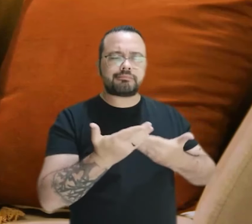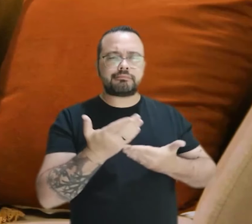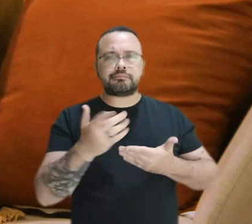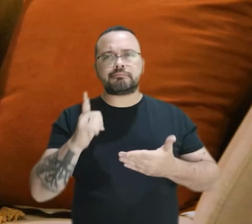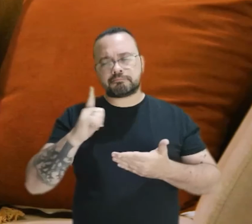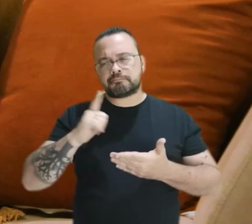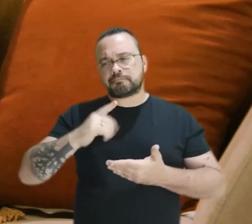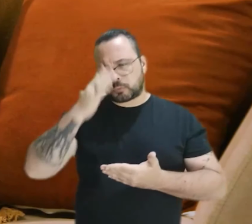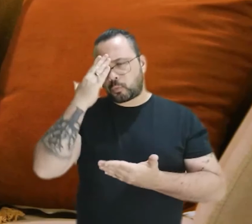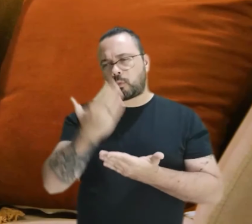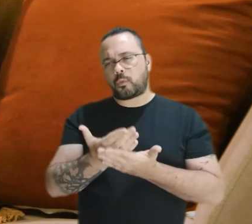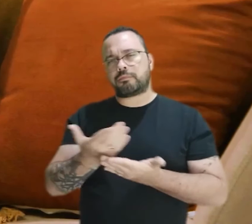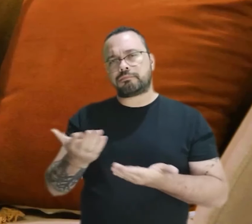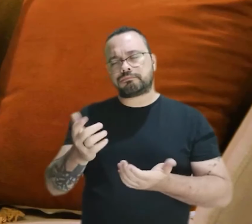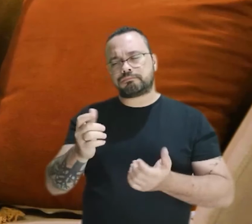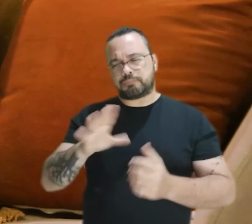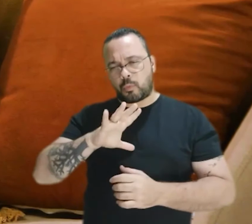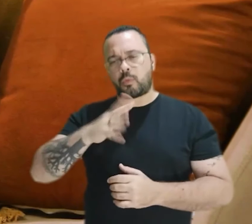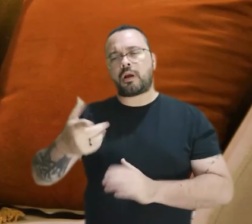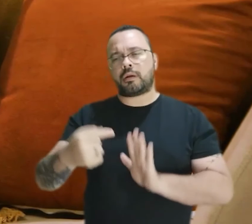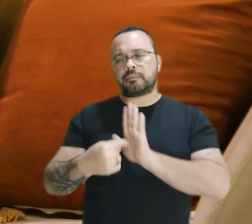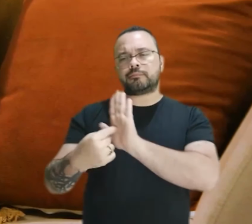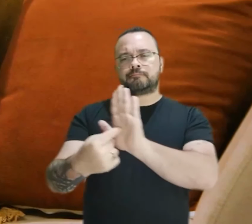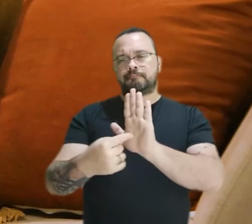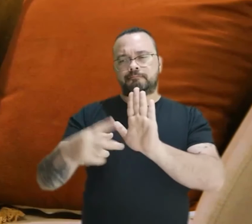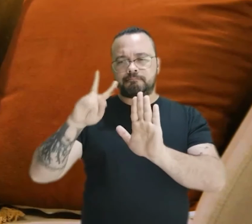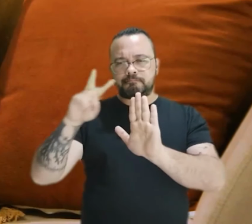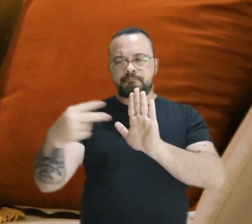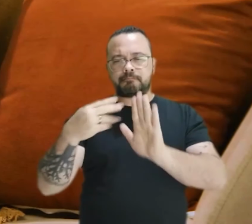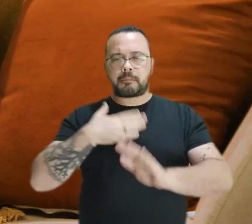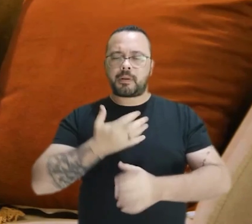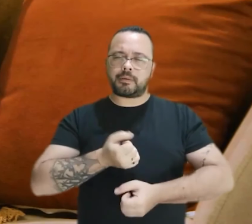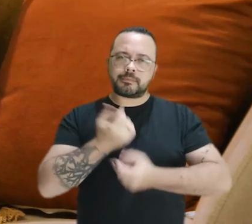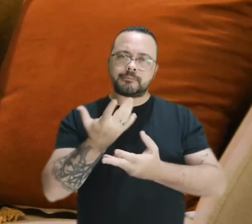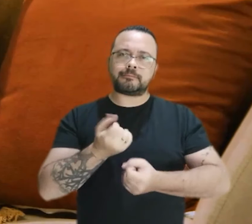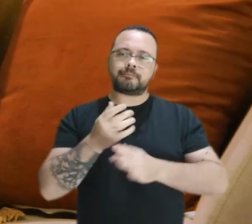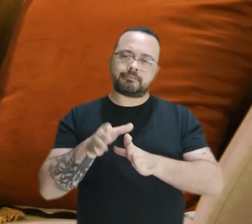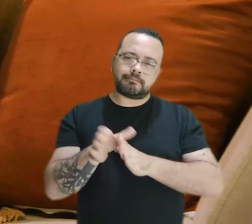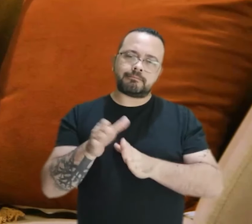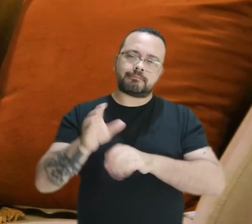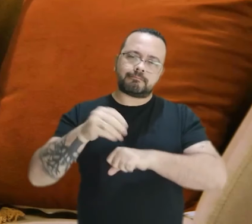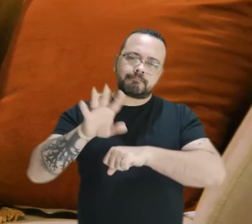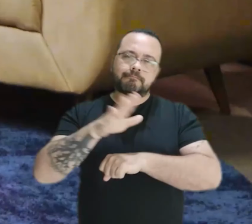ter coragem de mostrar pras outras pessoas, né? Eu acho que esse é o conselho que eu daria, principal.